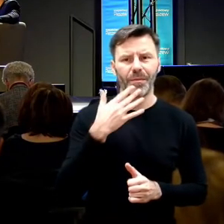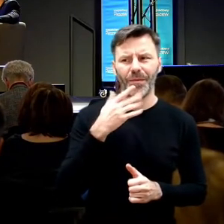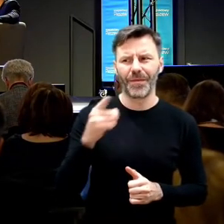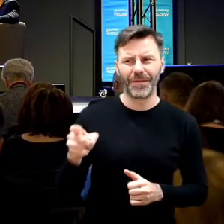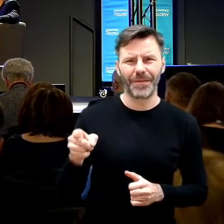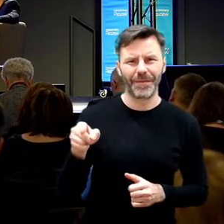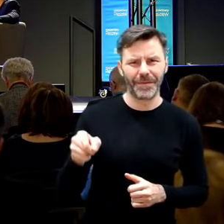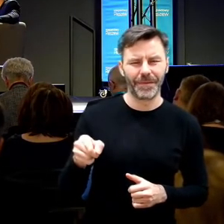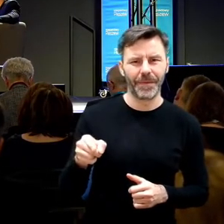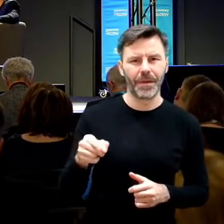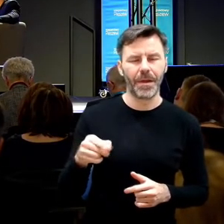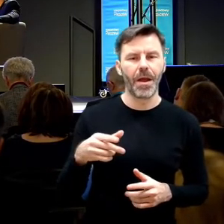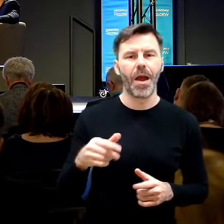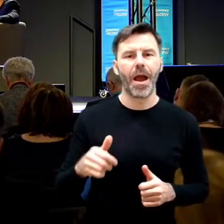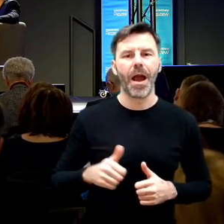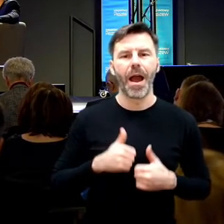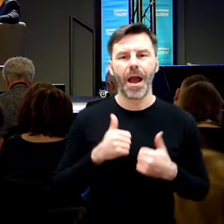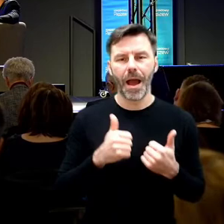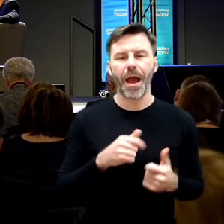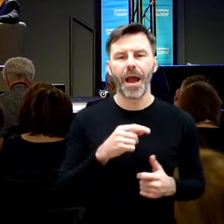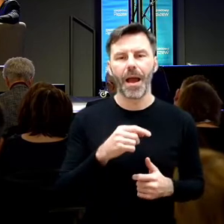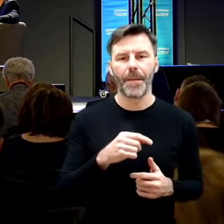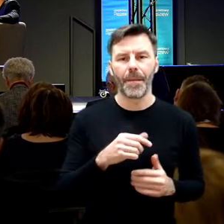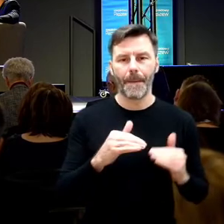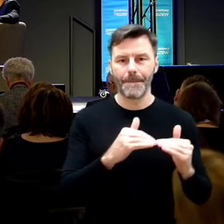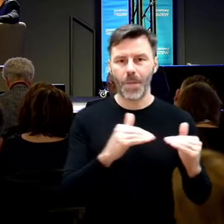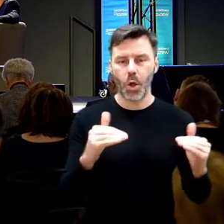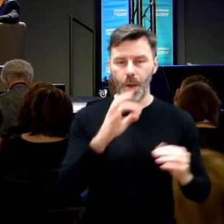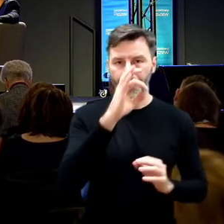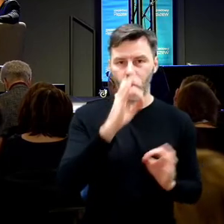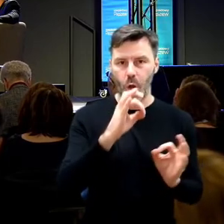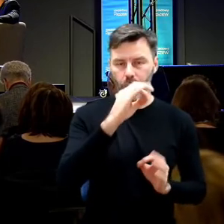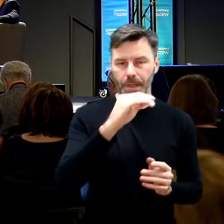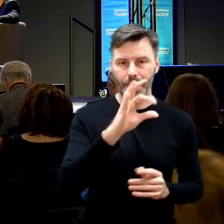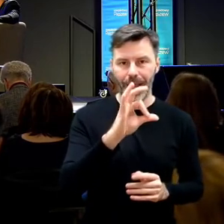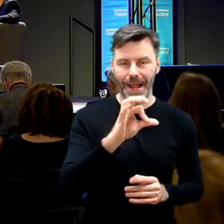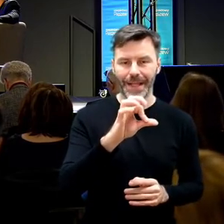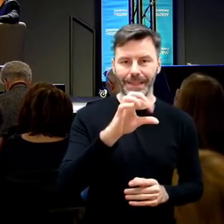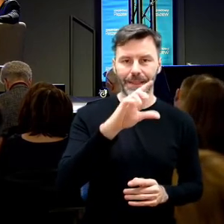maksymalnego poziomu oprocentowania kredytu SBC do 2%,